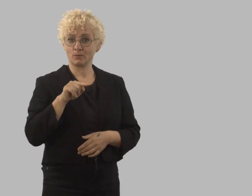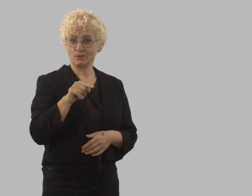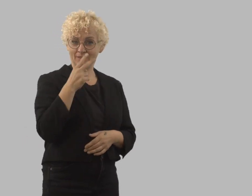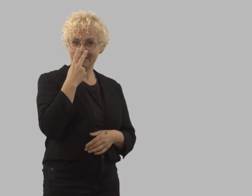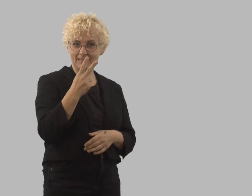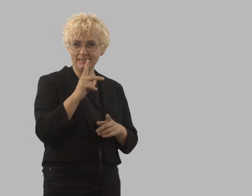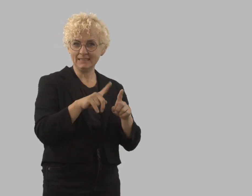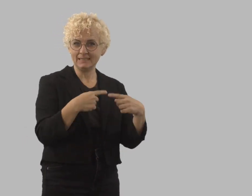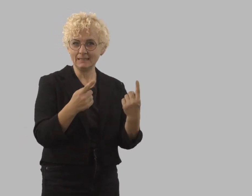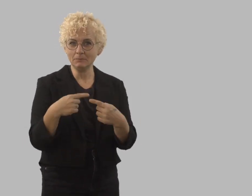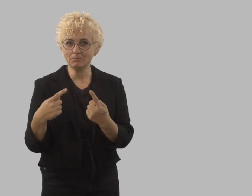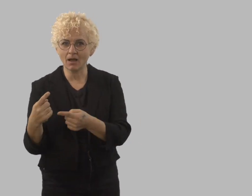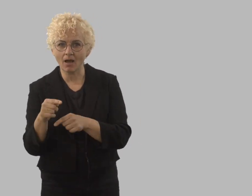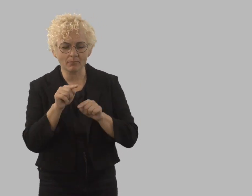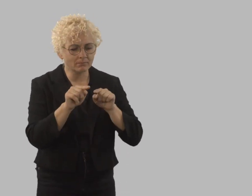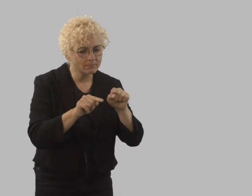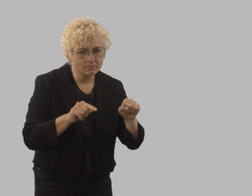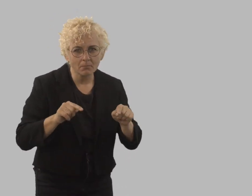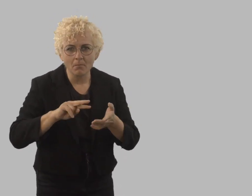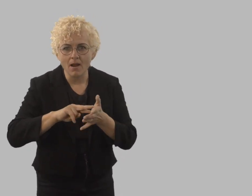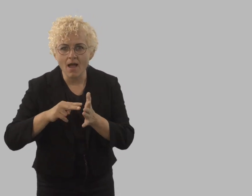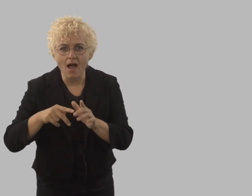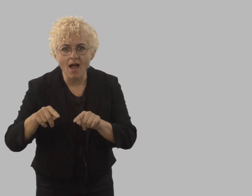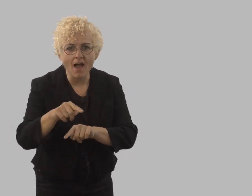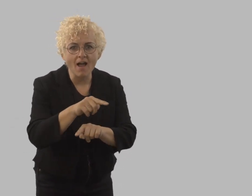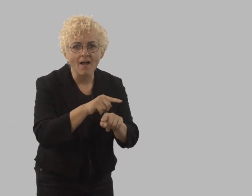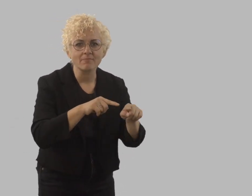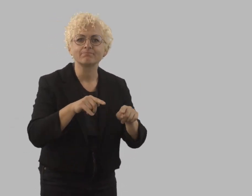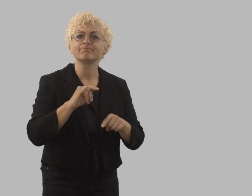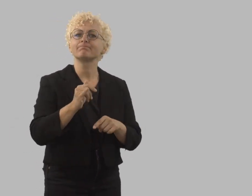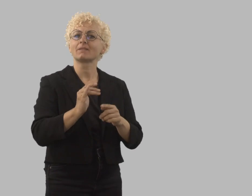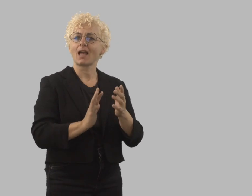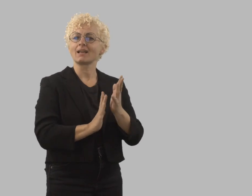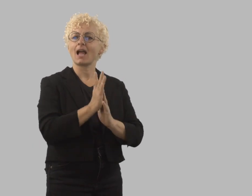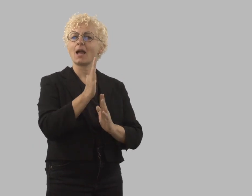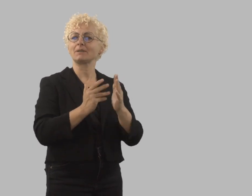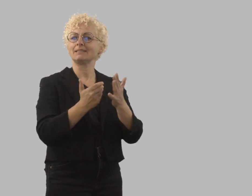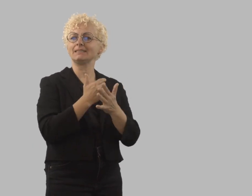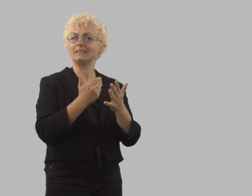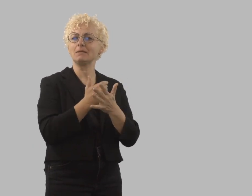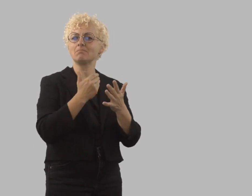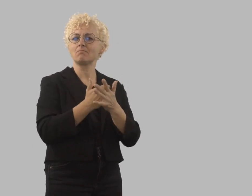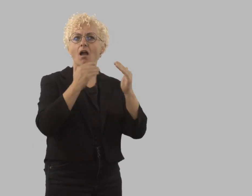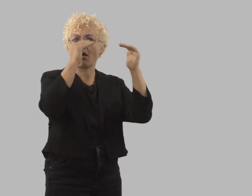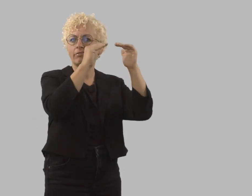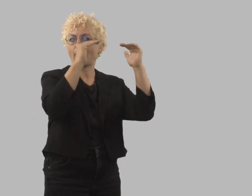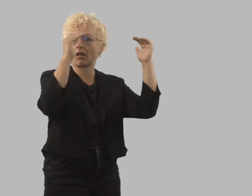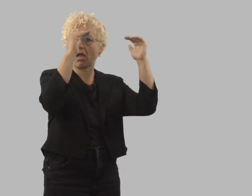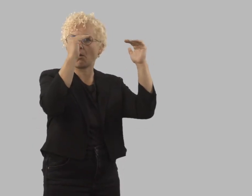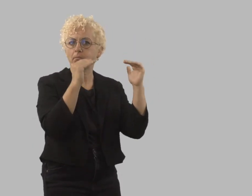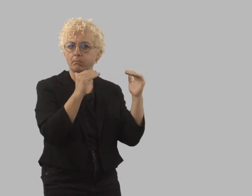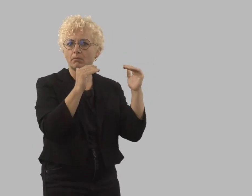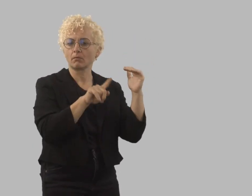In diesem Zimmer sieht man Ansätze seines Raumplanes in der herabgesetzten Decke des Kaminzimmers.